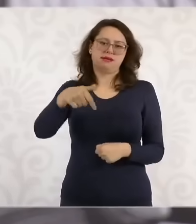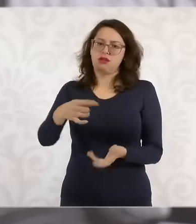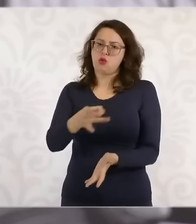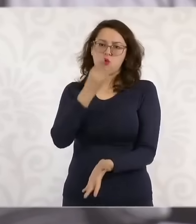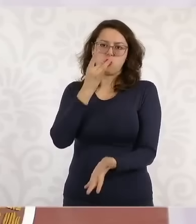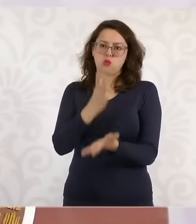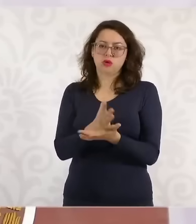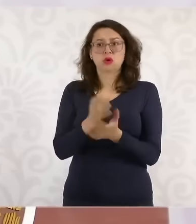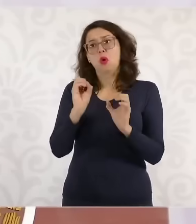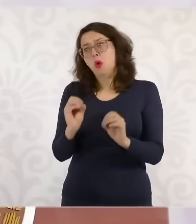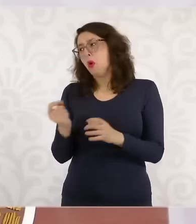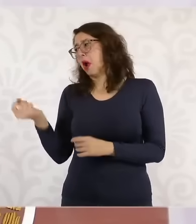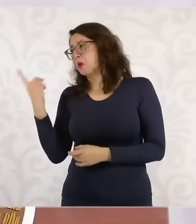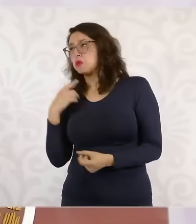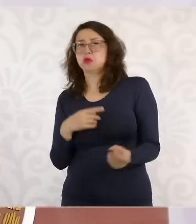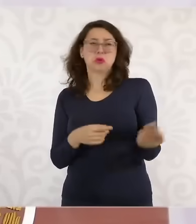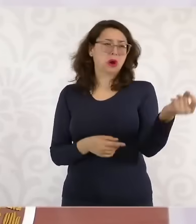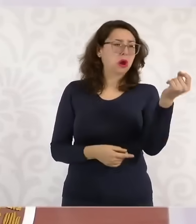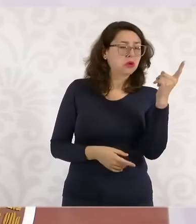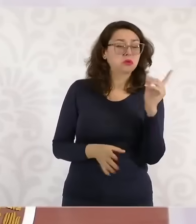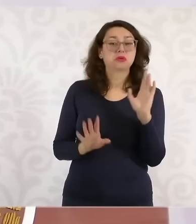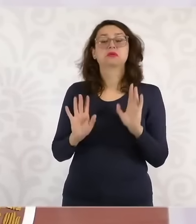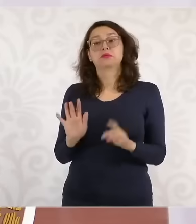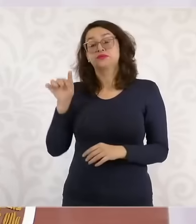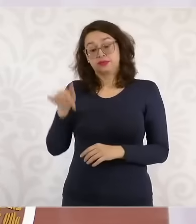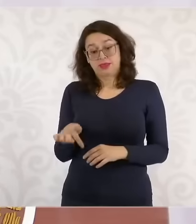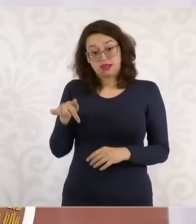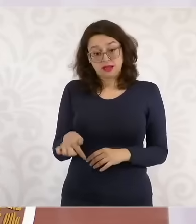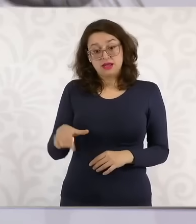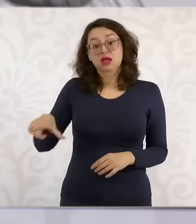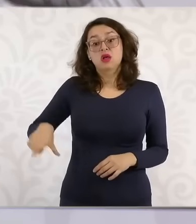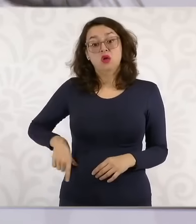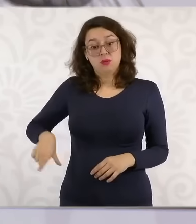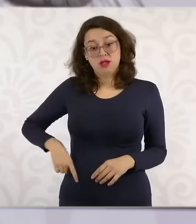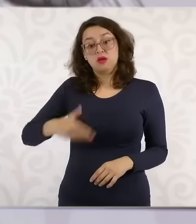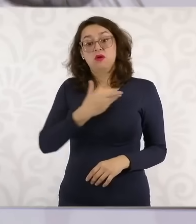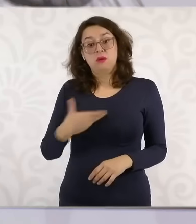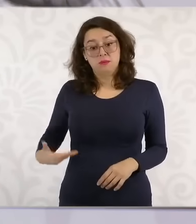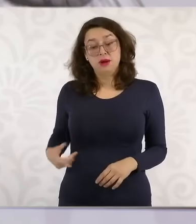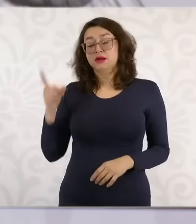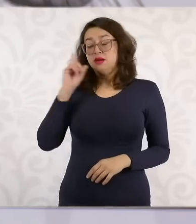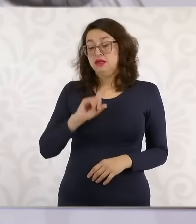en todos los países aquí. Y el gobierno de la presidenta Claudia Shamo se ha esmerado por el